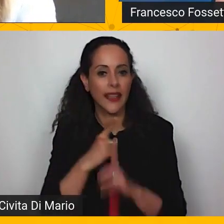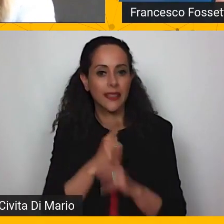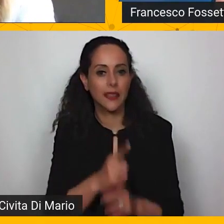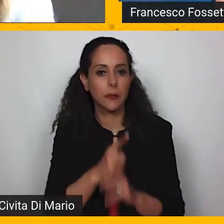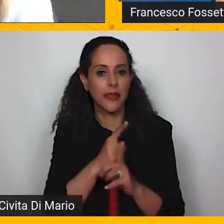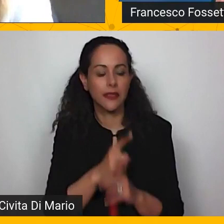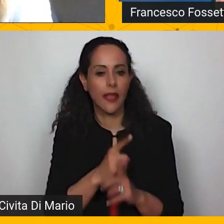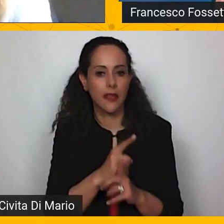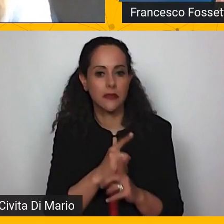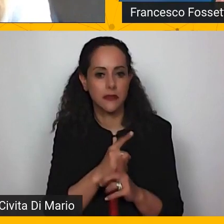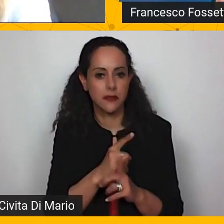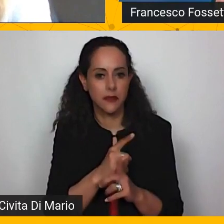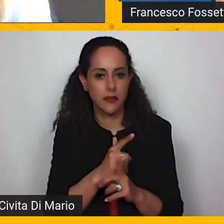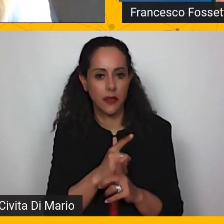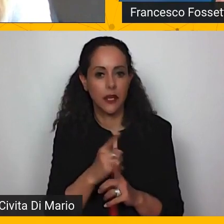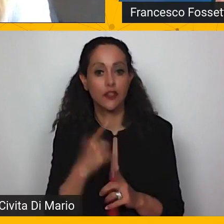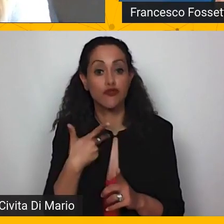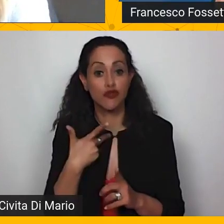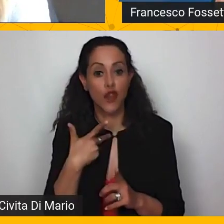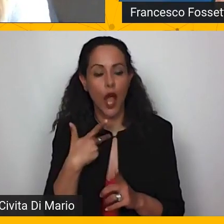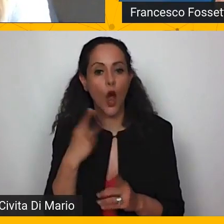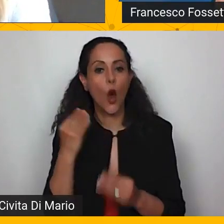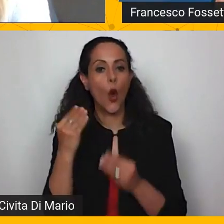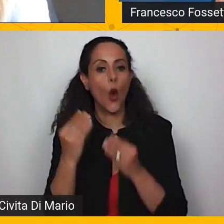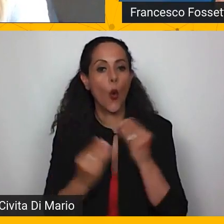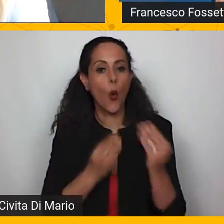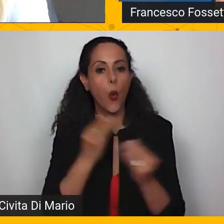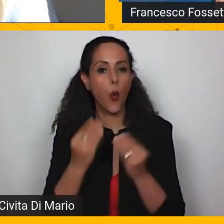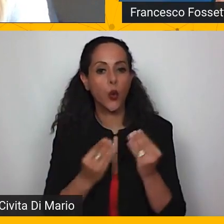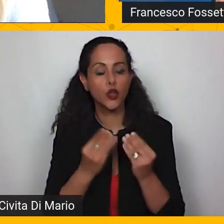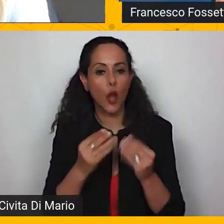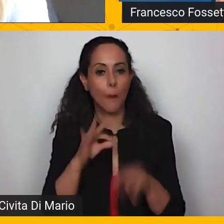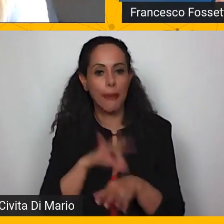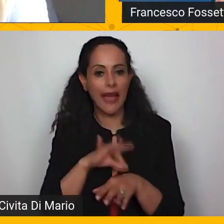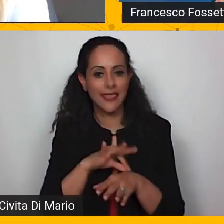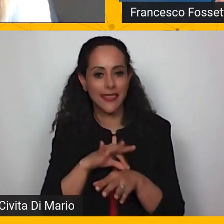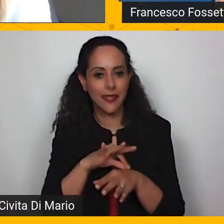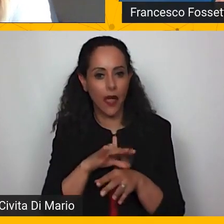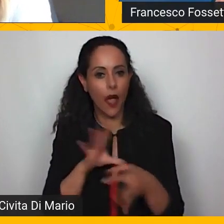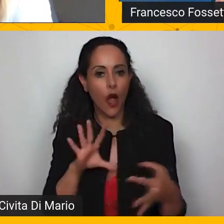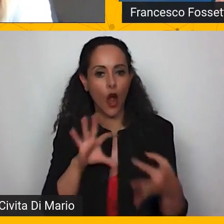quando si parla di dipendenze esiste da una parte la ludopatia che è proprio legata